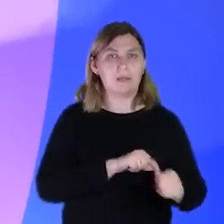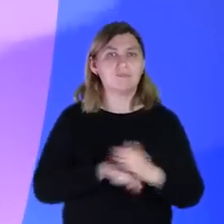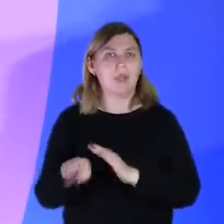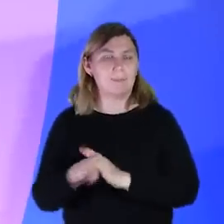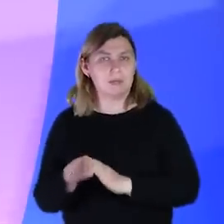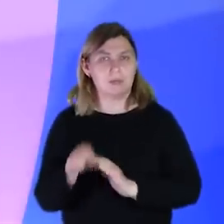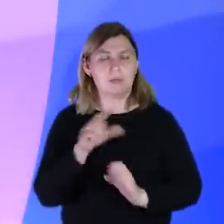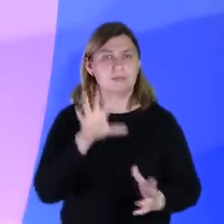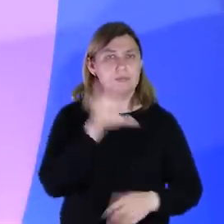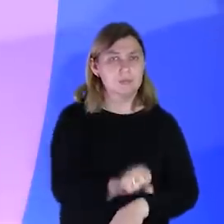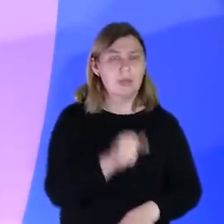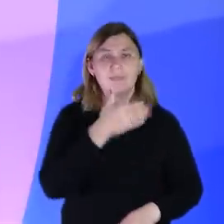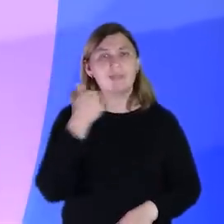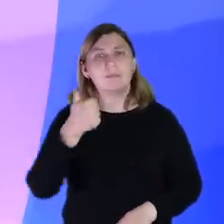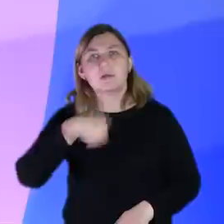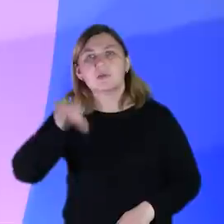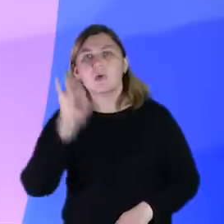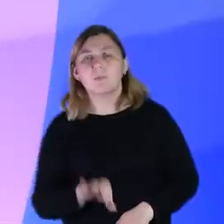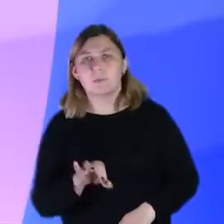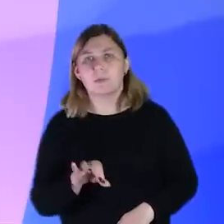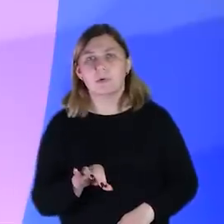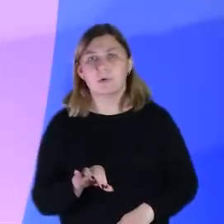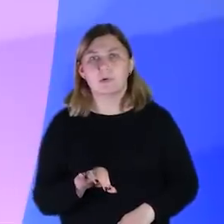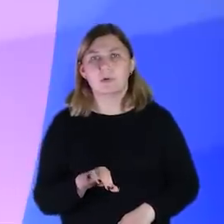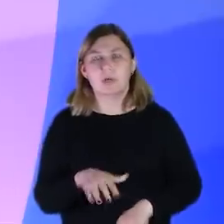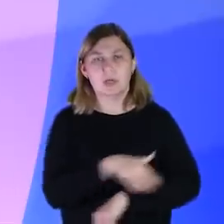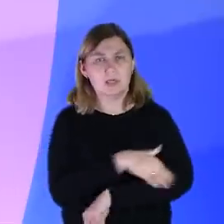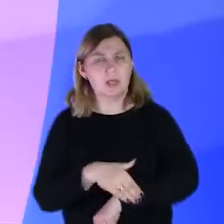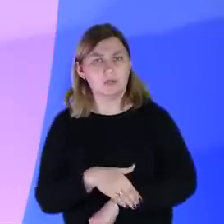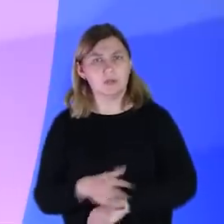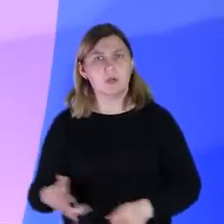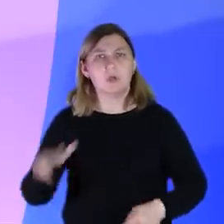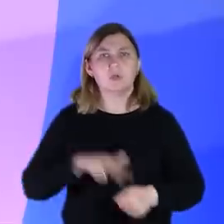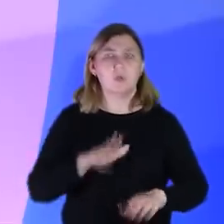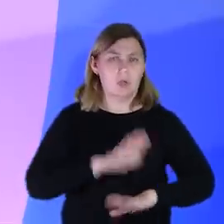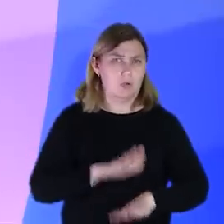wychwycić. Nie ma stuprocentowej granicy, która byłaby chroniona. Tak?